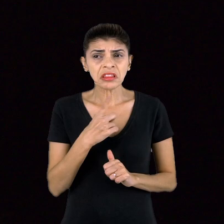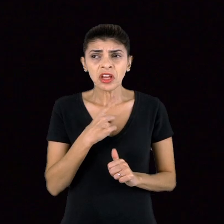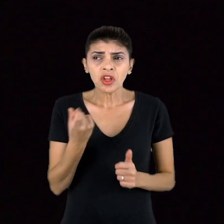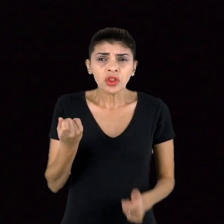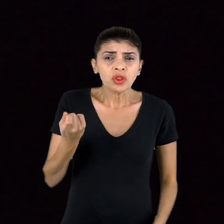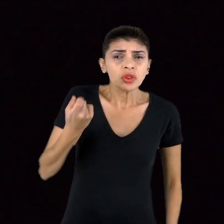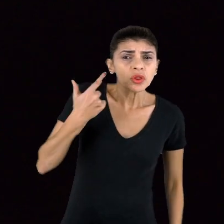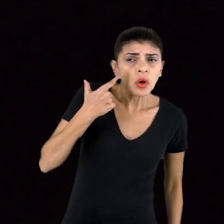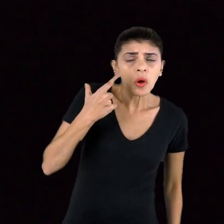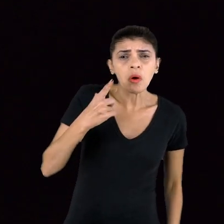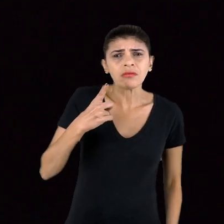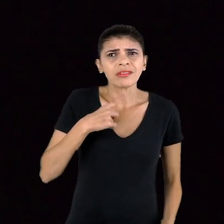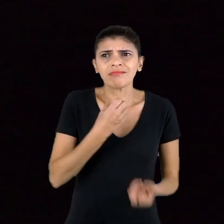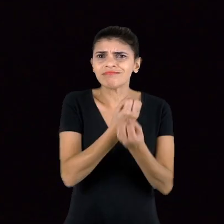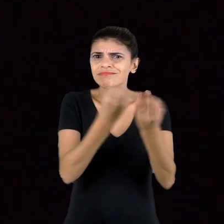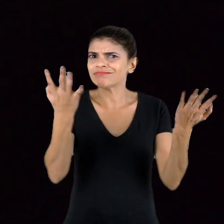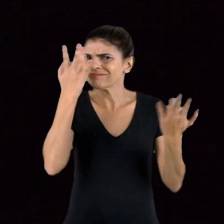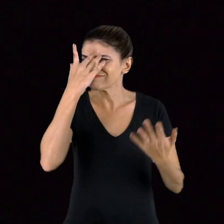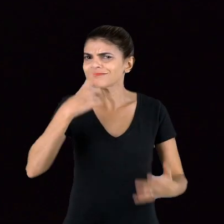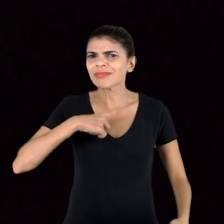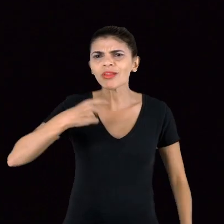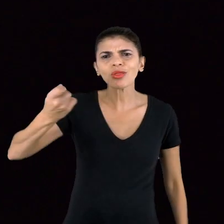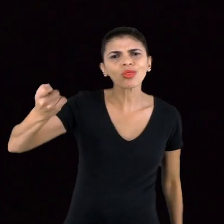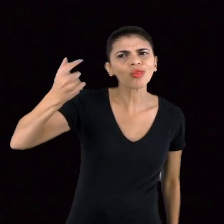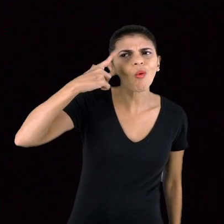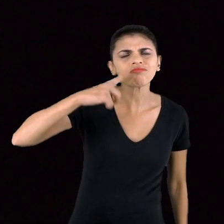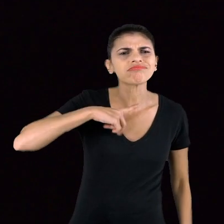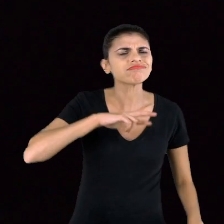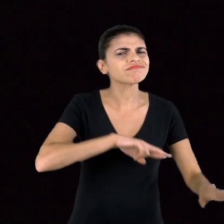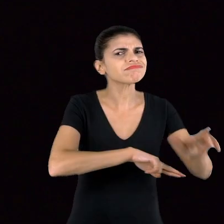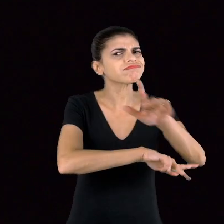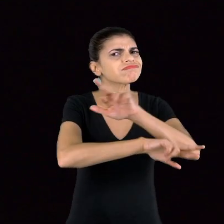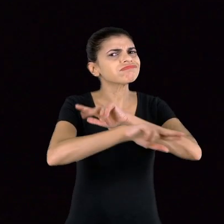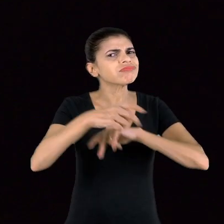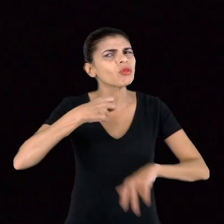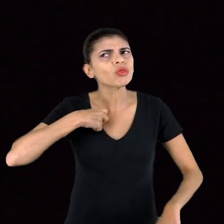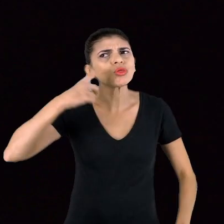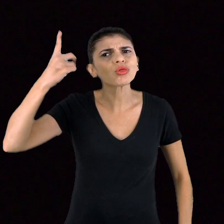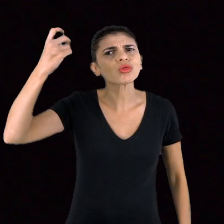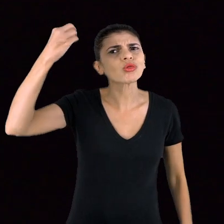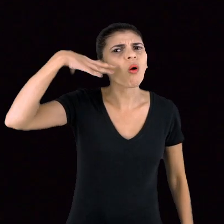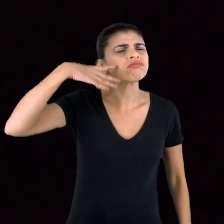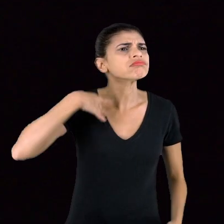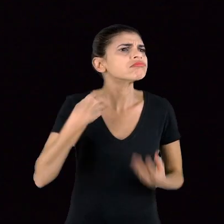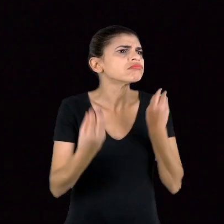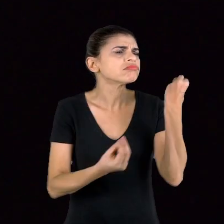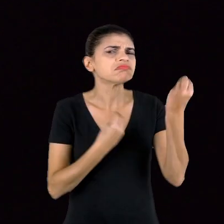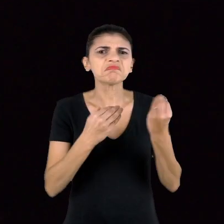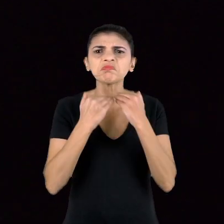Tanta gente nasce com tanto dom e não... desenvolve, que acho que não adianta nada. Tem que desenvolver, estudar.